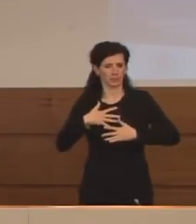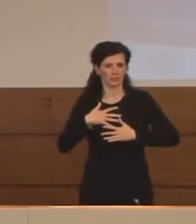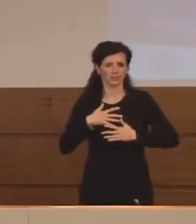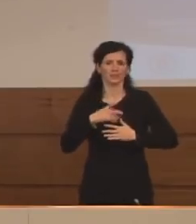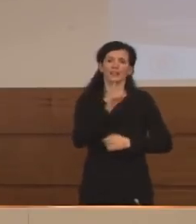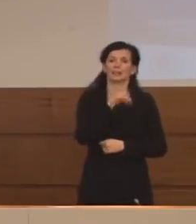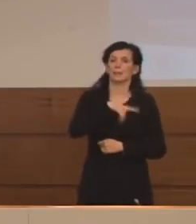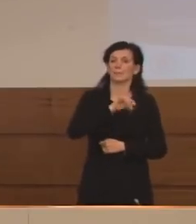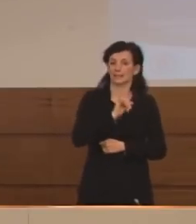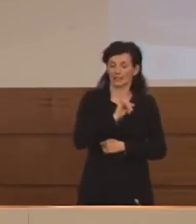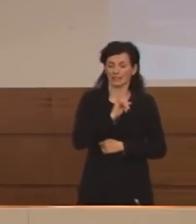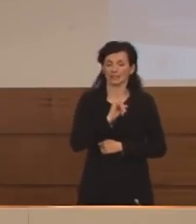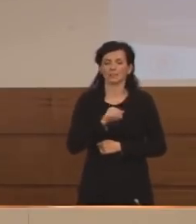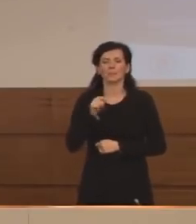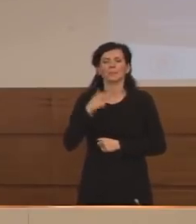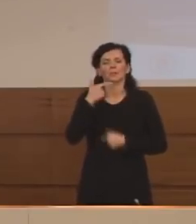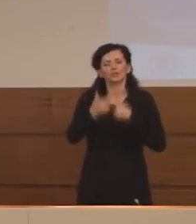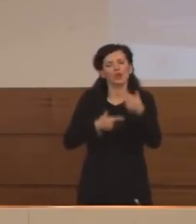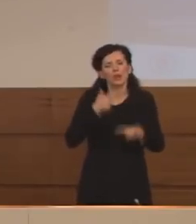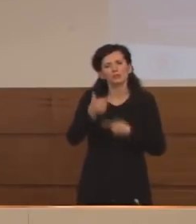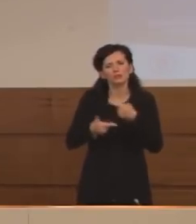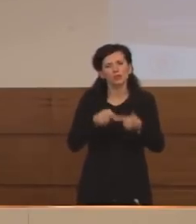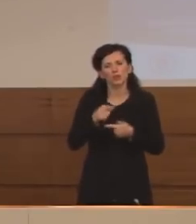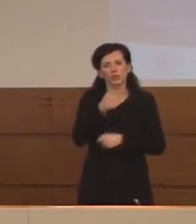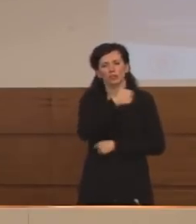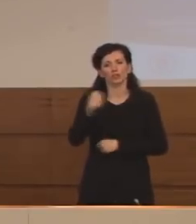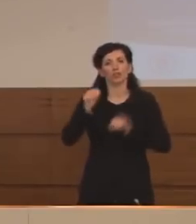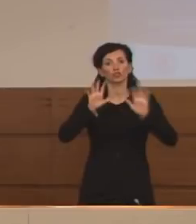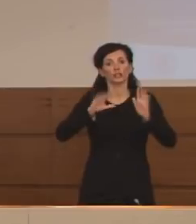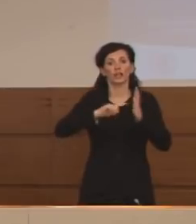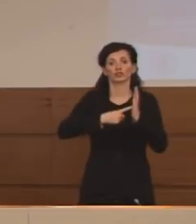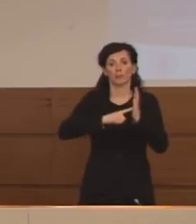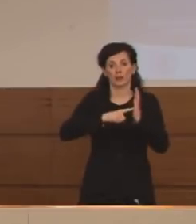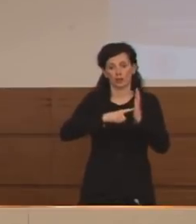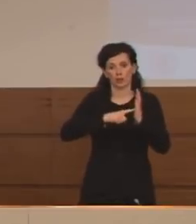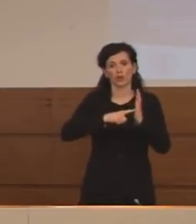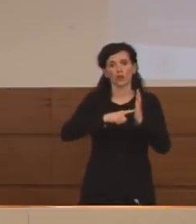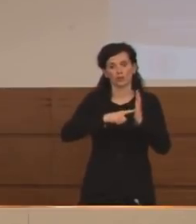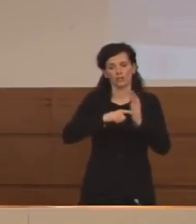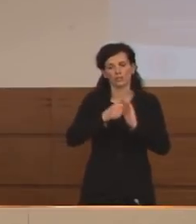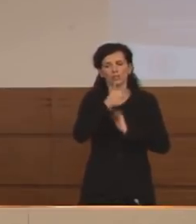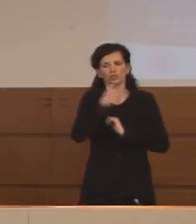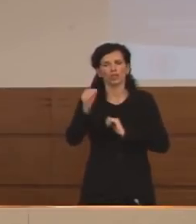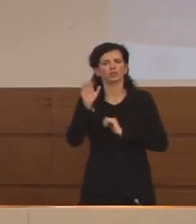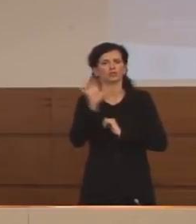il valore delle donazioni è 110.155.000 euro.